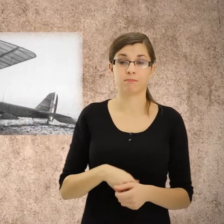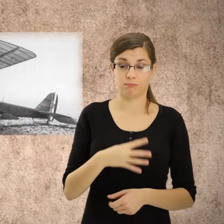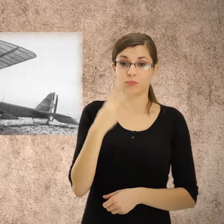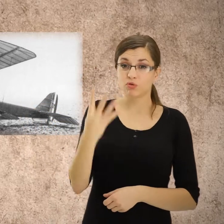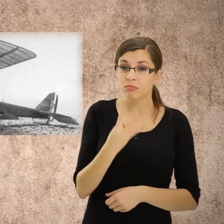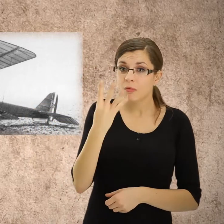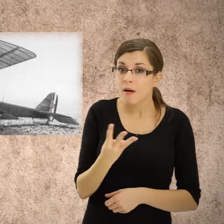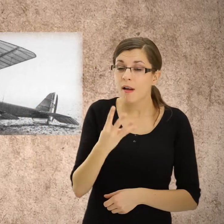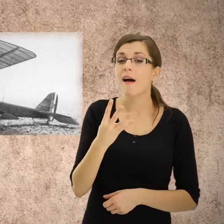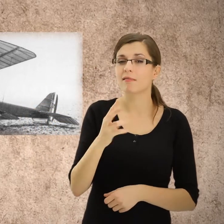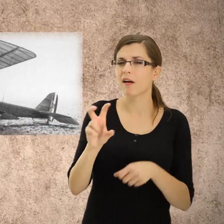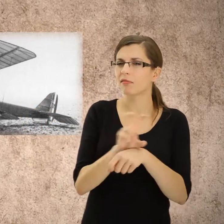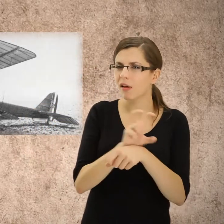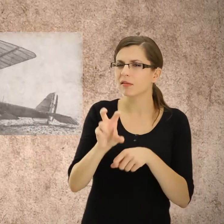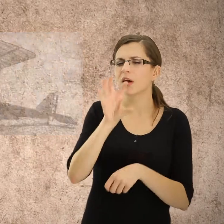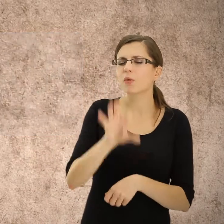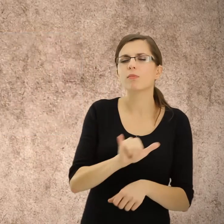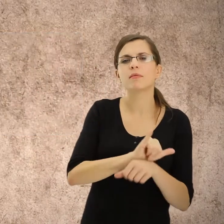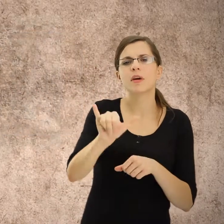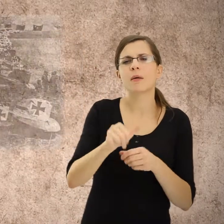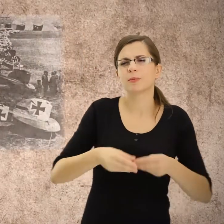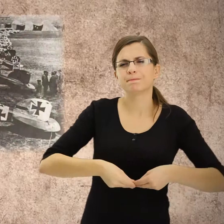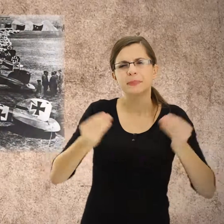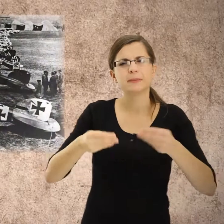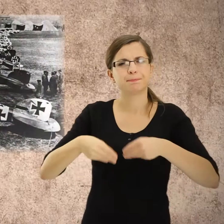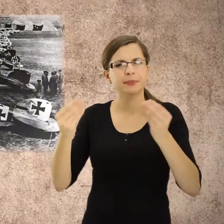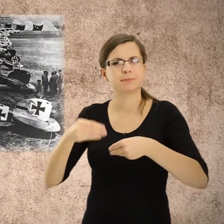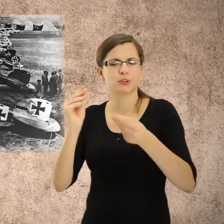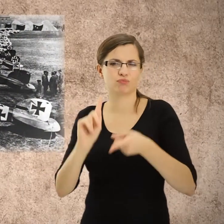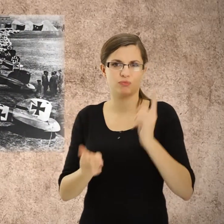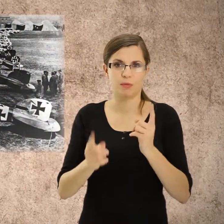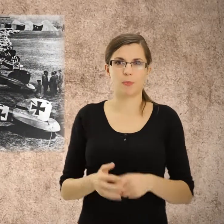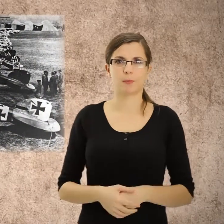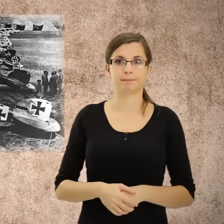Przez 4 lata wojny technika lotnicza miała bardzo szybki wzrost.